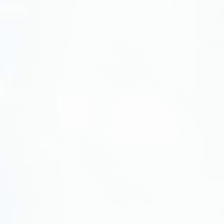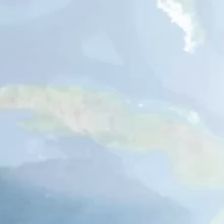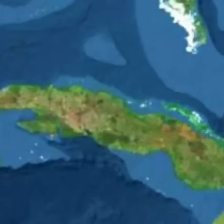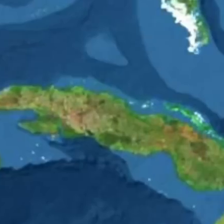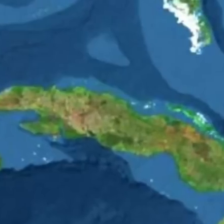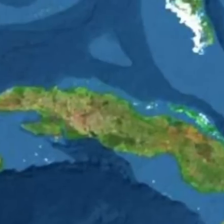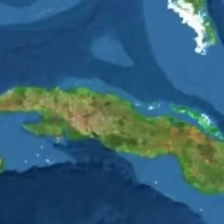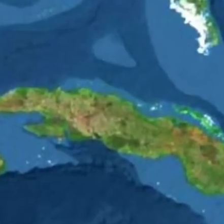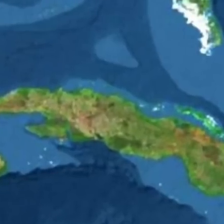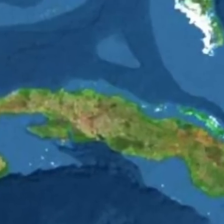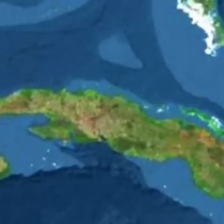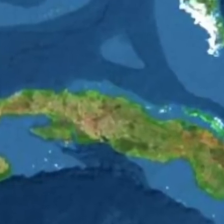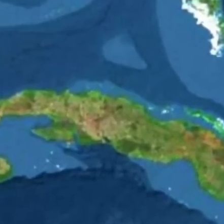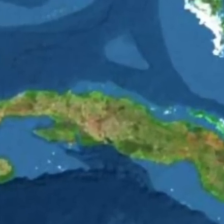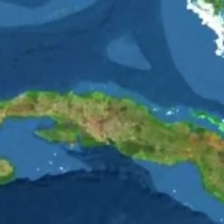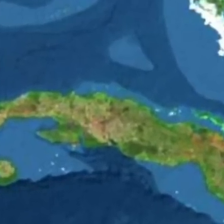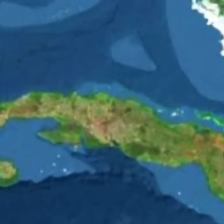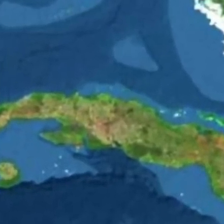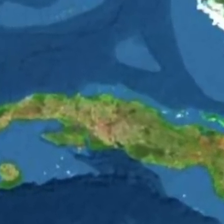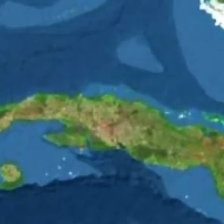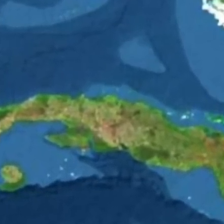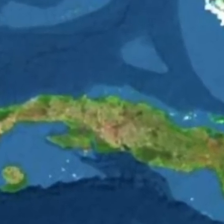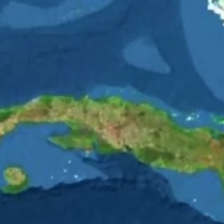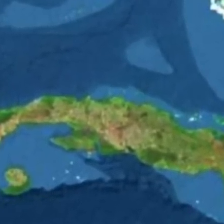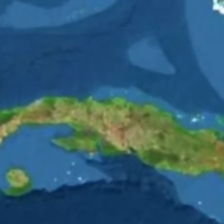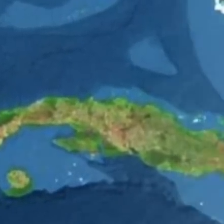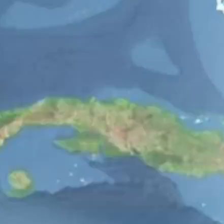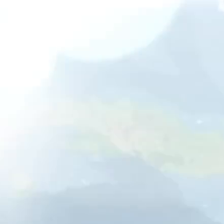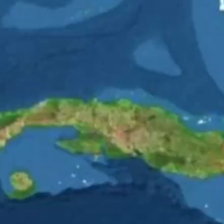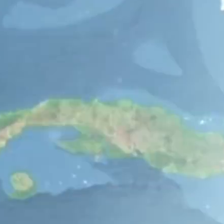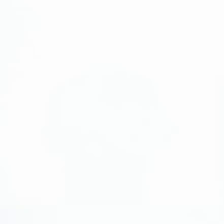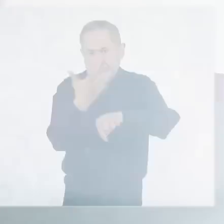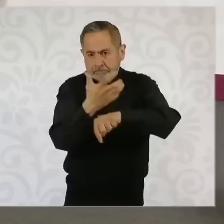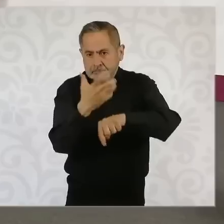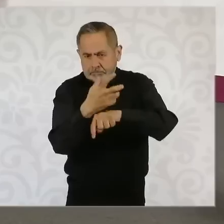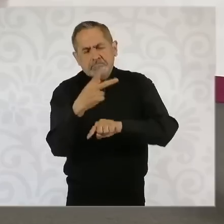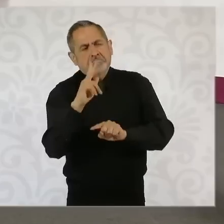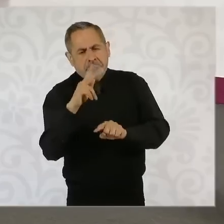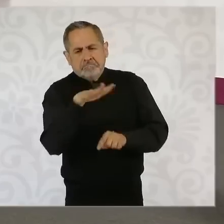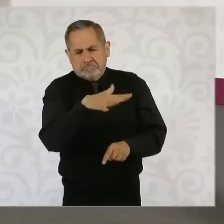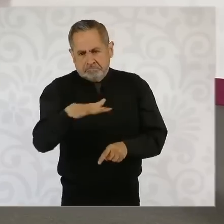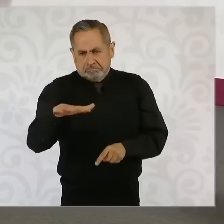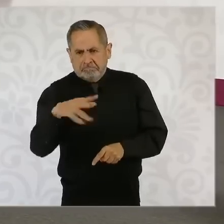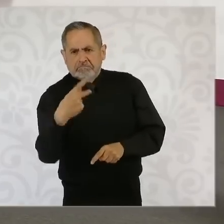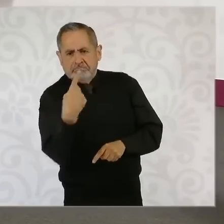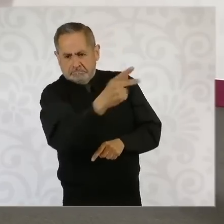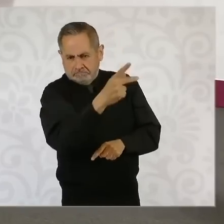Golfo de América la presidenta Claudia sheinbaum pardo detalló que esto corresponde a una orden